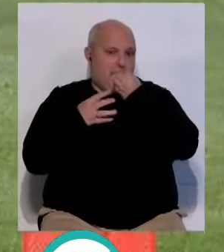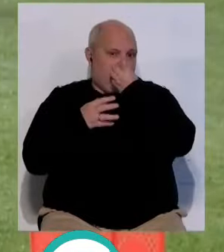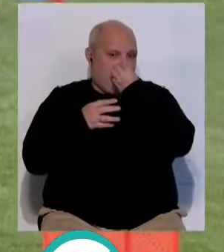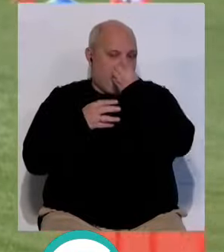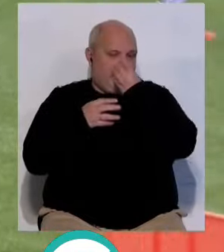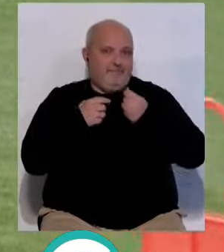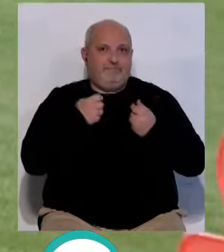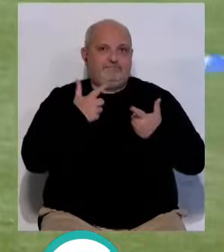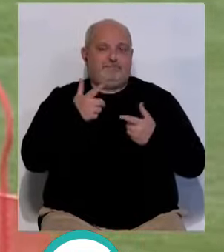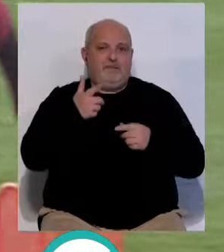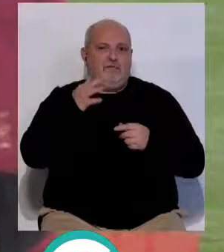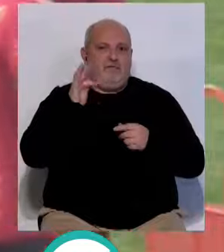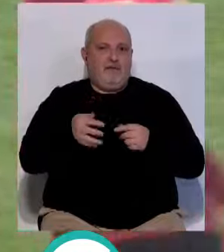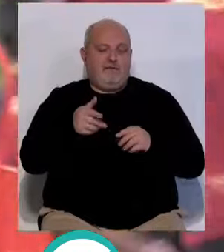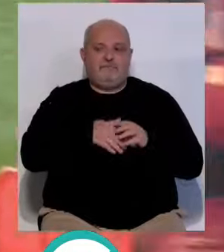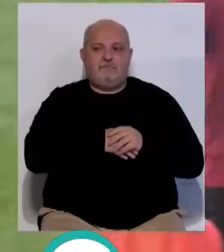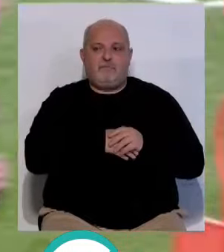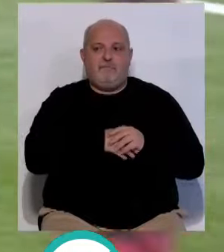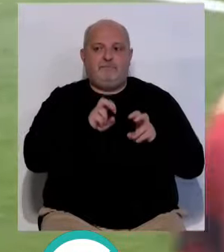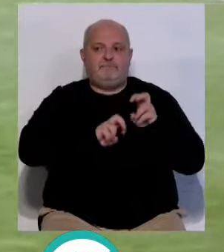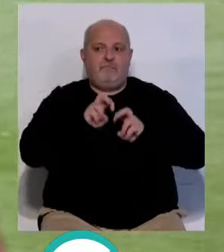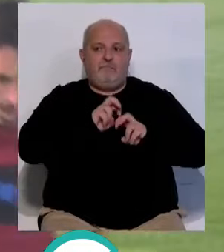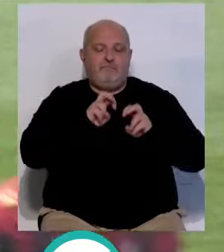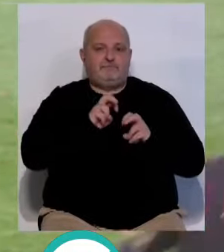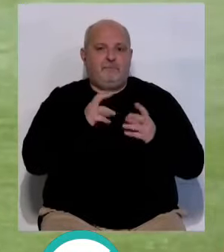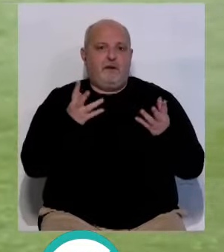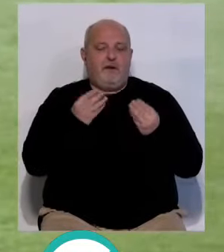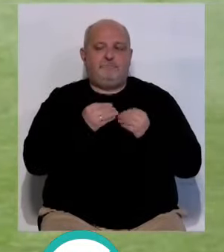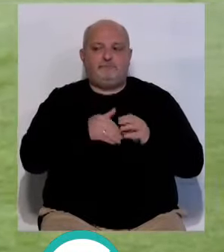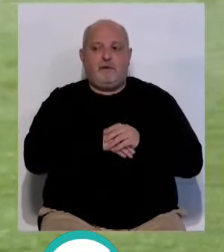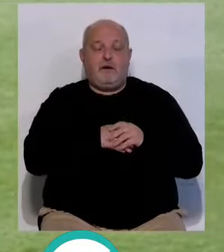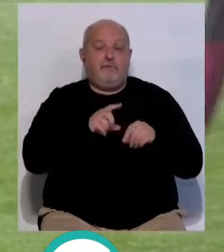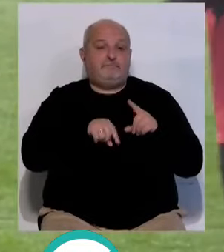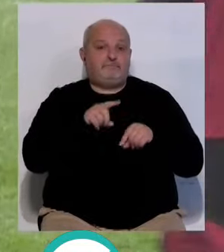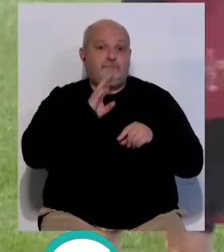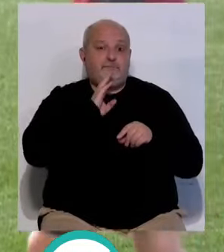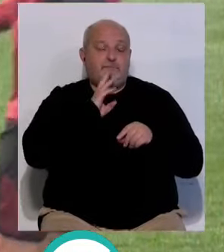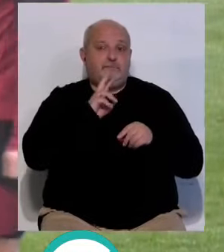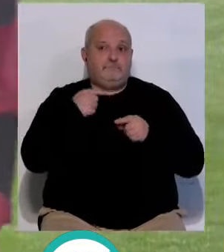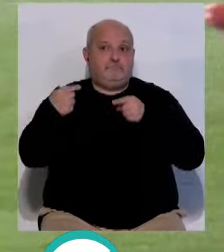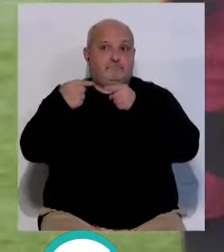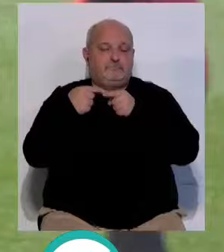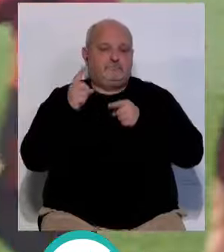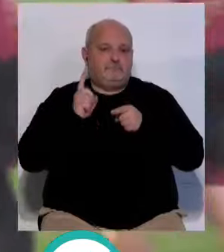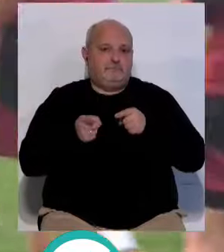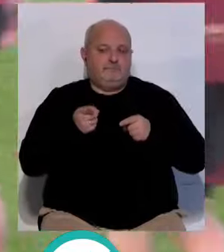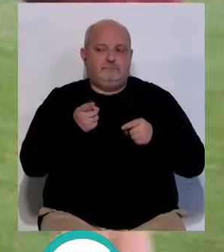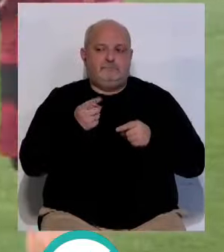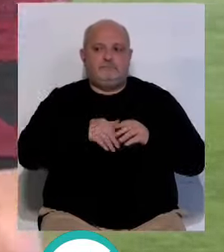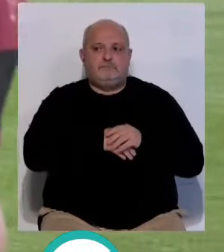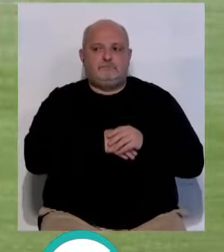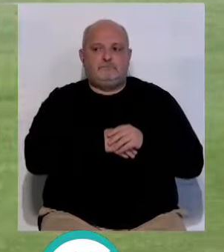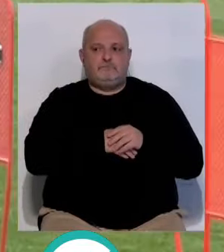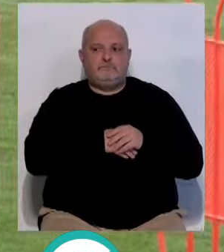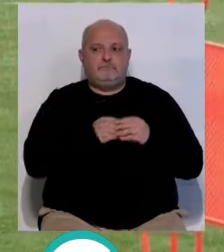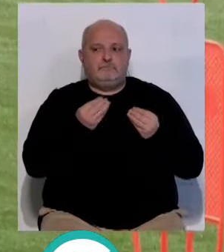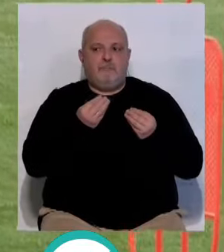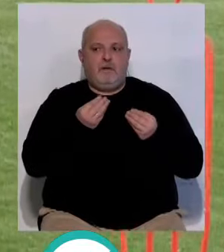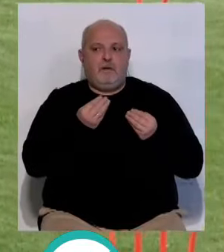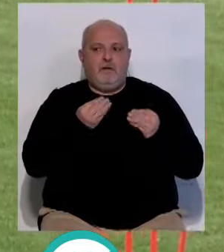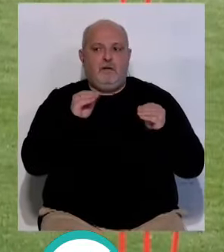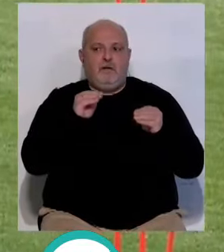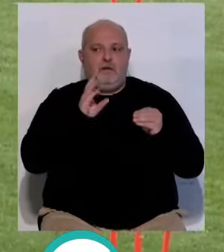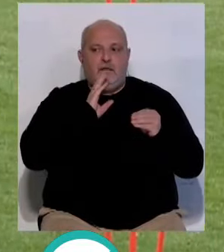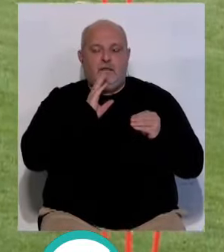una plaza fija y buscarle acompañante según el rival quizás si hace falta un día más más altura